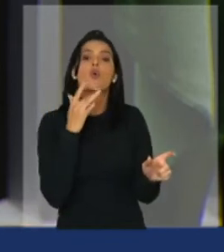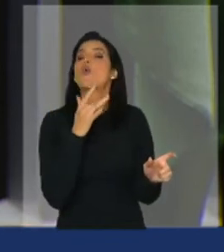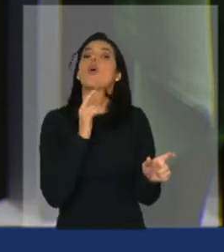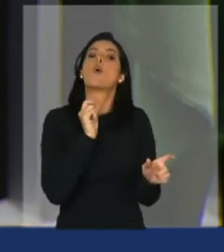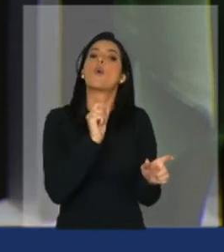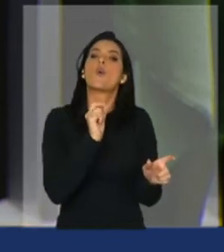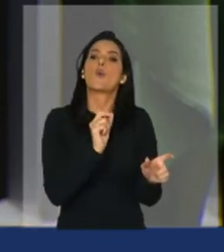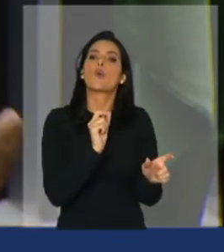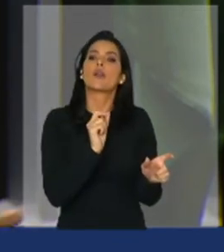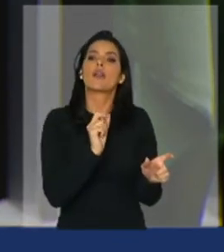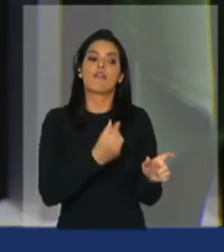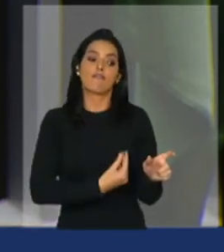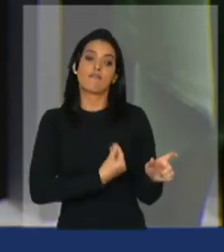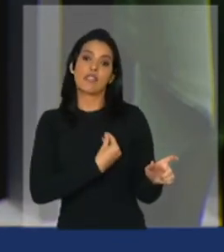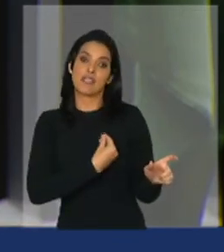NÃO SÓ EM VIDA, COMO TAMBÉM NA MORTE OS SEUS FEITOS